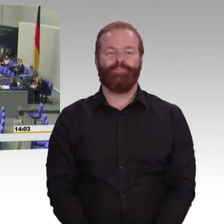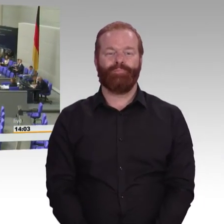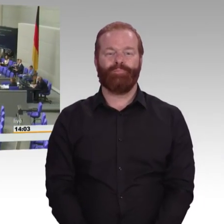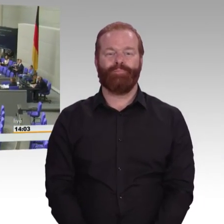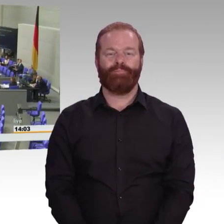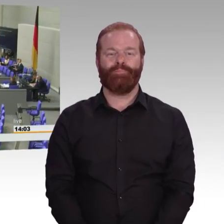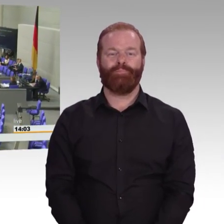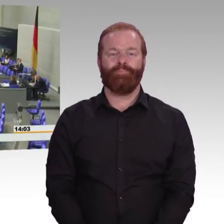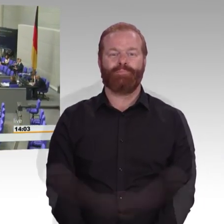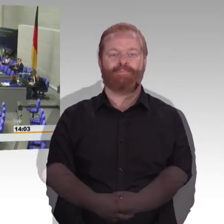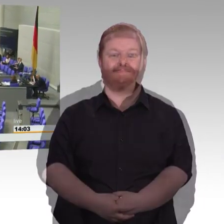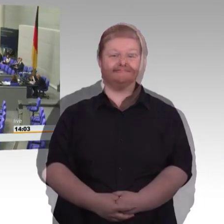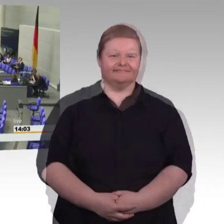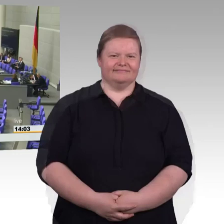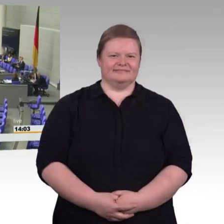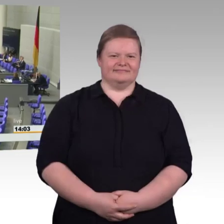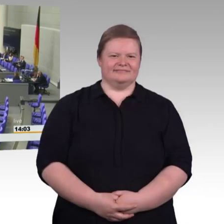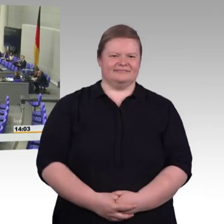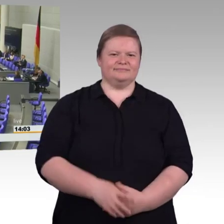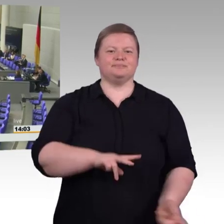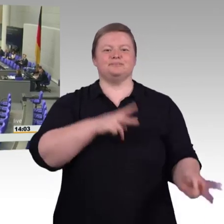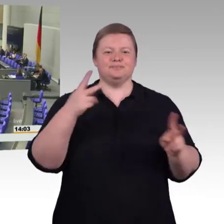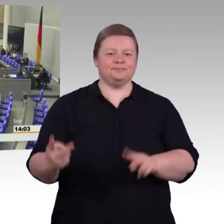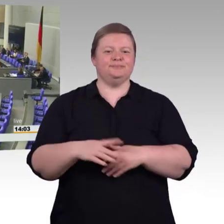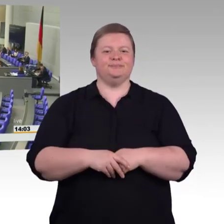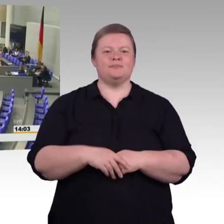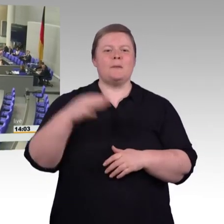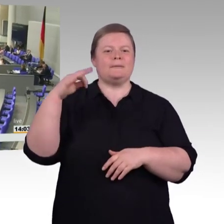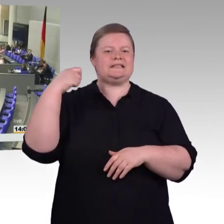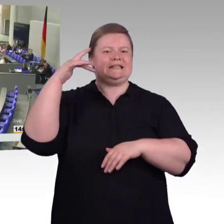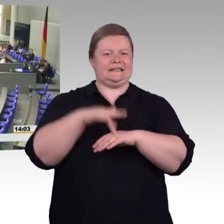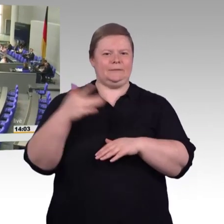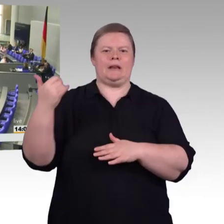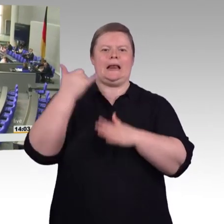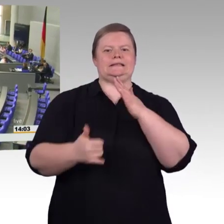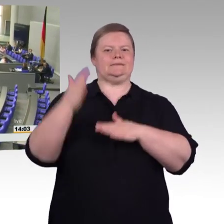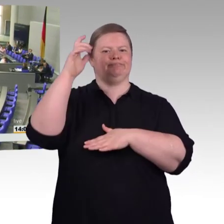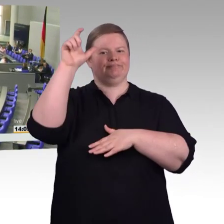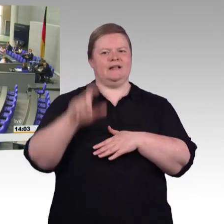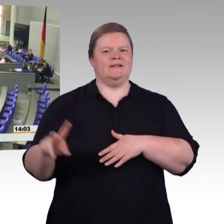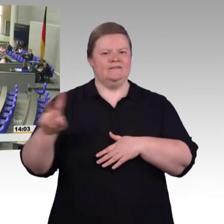und auch für diesen Beitrag die notwendige Aufmerksamkeit herzustellen.